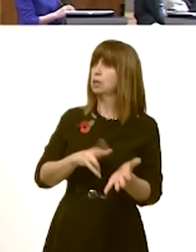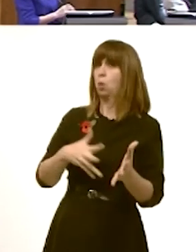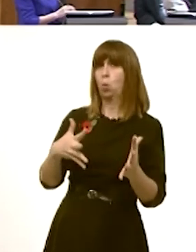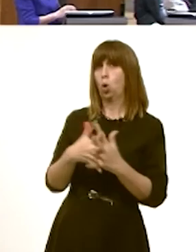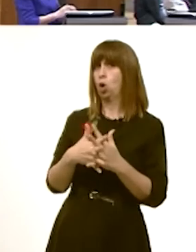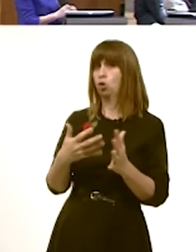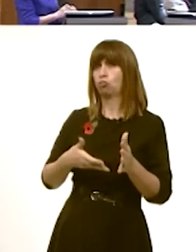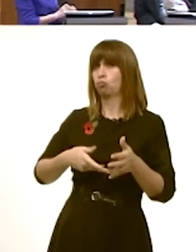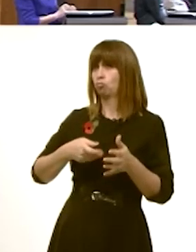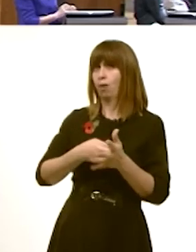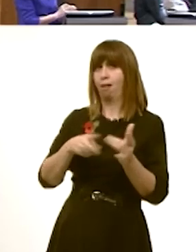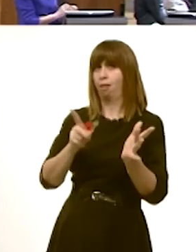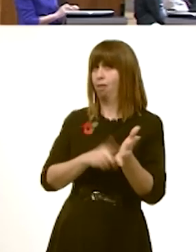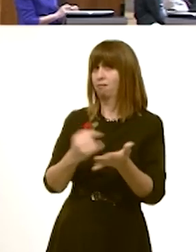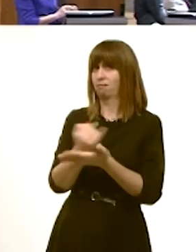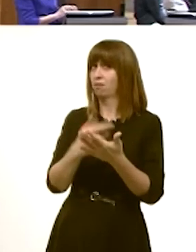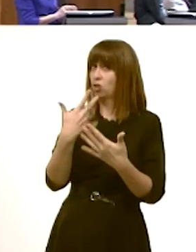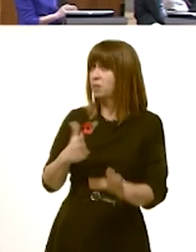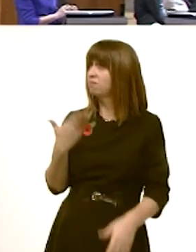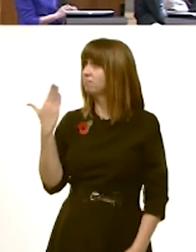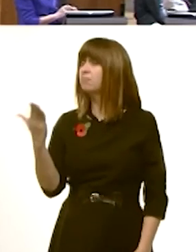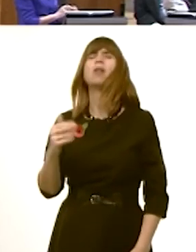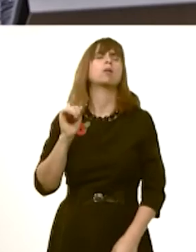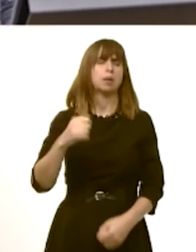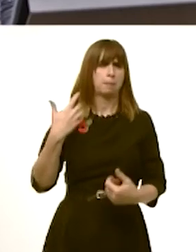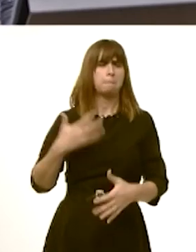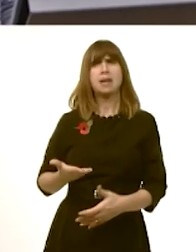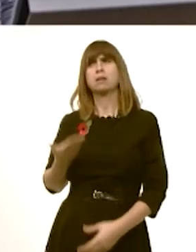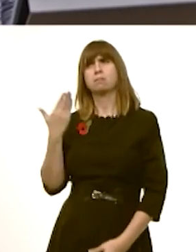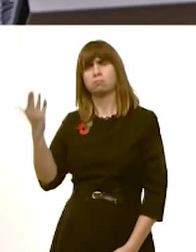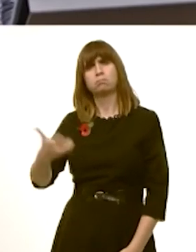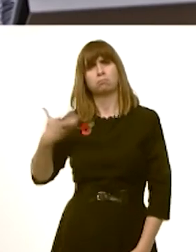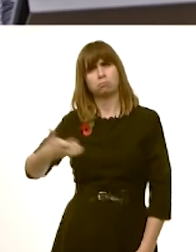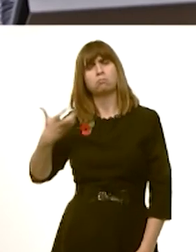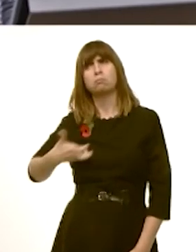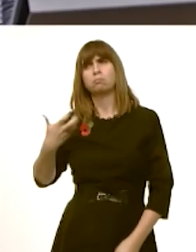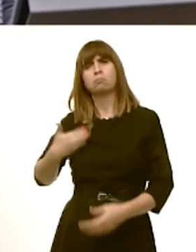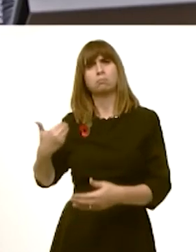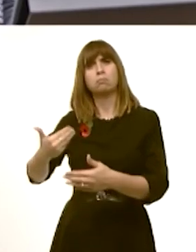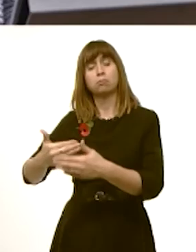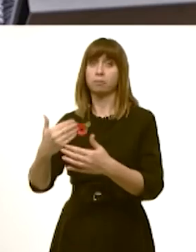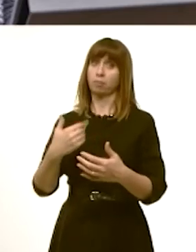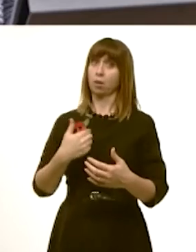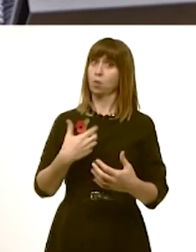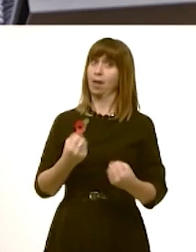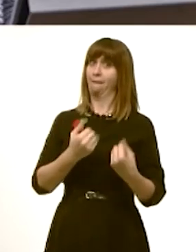Er bod y pwer gennym ni, wrth gwrs, i gyllido gwaith aír gwasanaethau, nid ni syín rheoliír